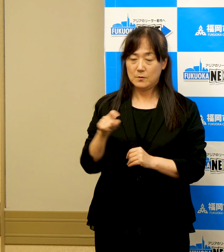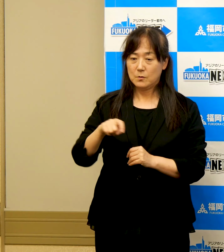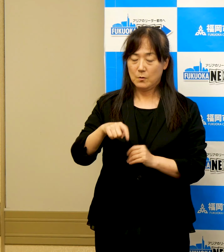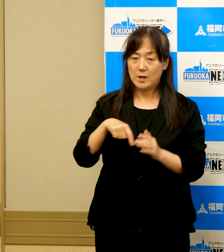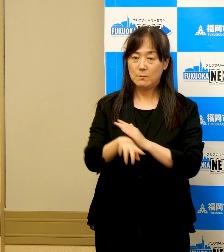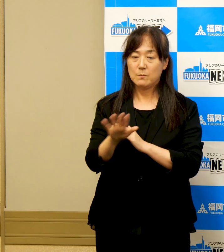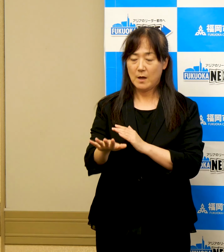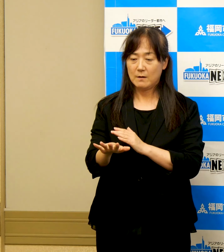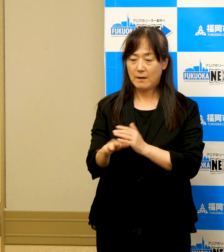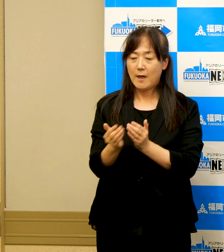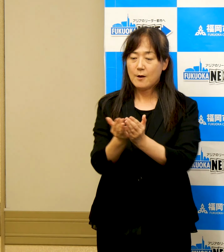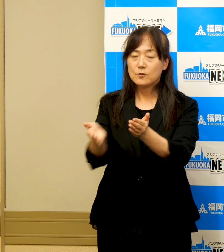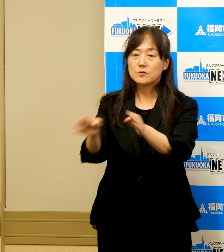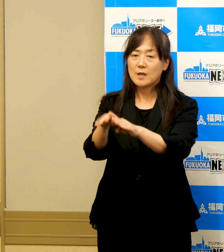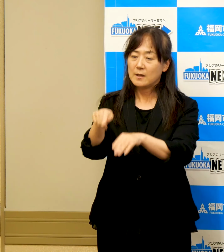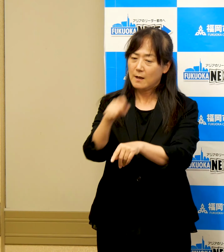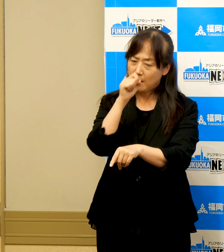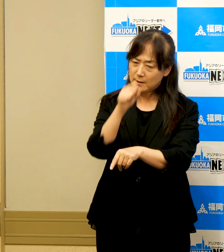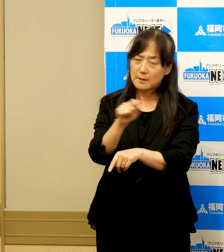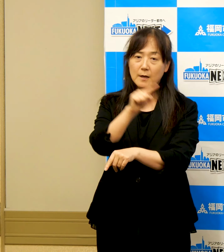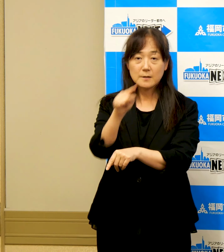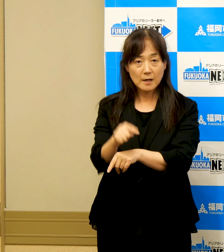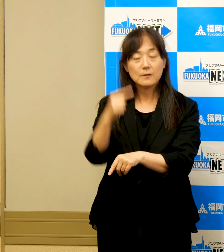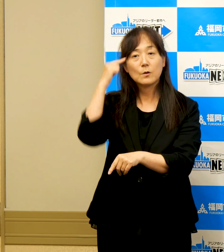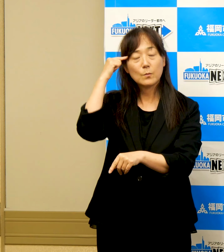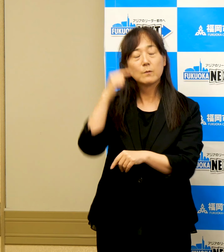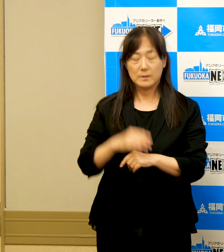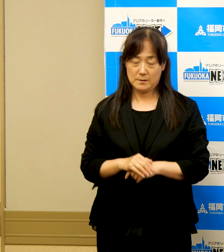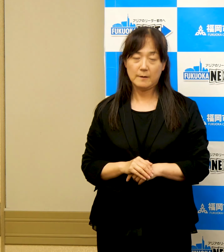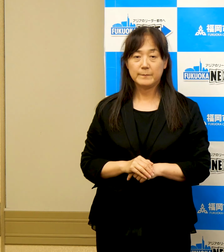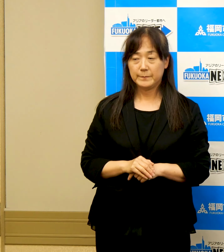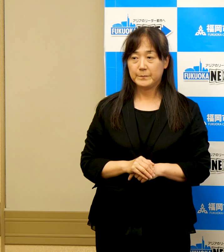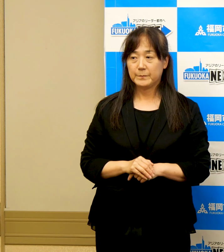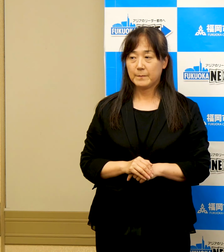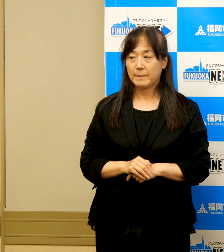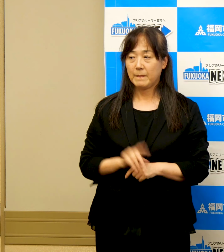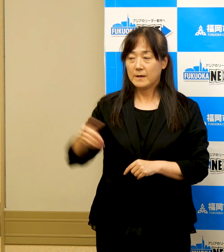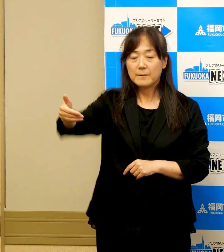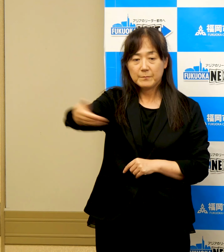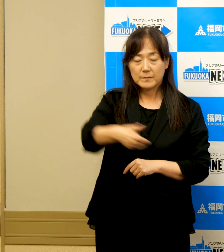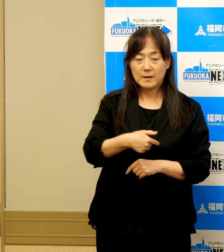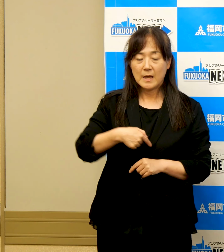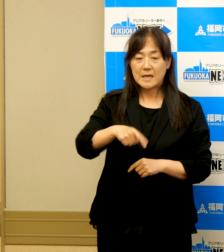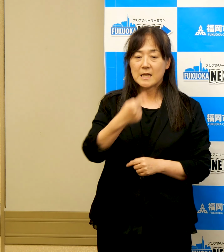ここなら まあいいかという話です (記者)では先ほど行きやすい場所とおっしゃったのは